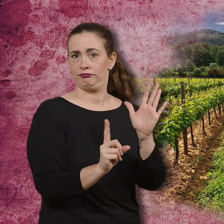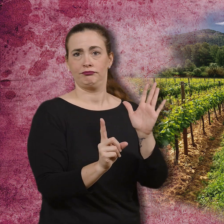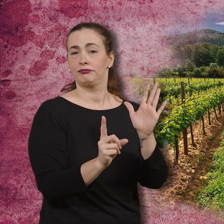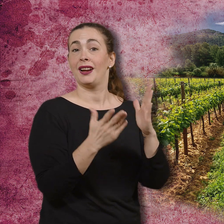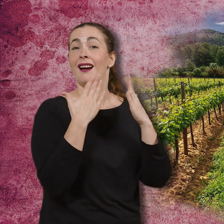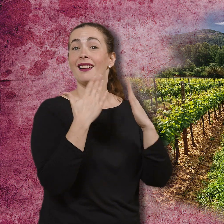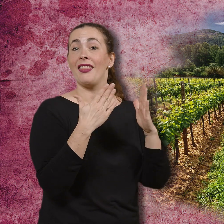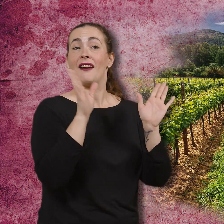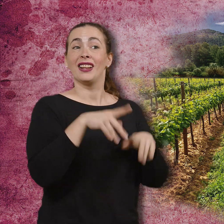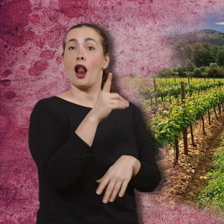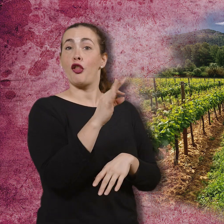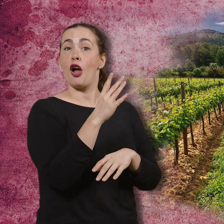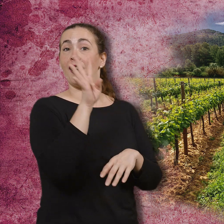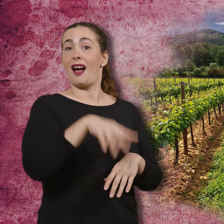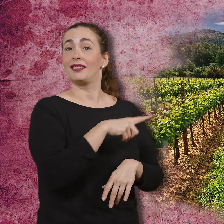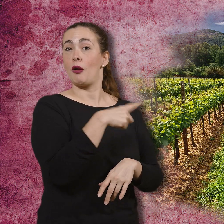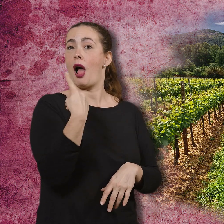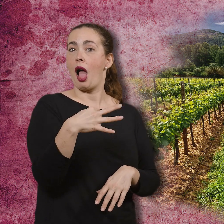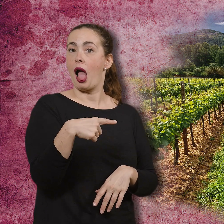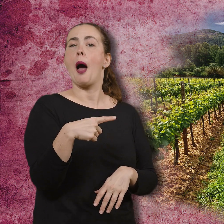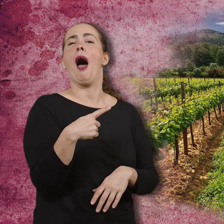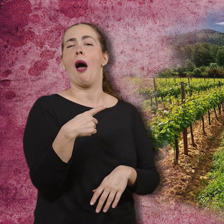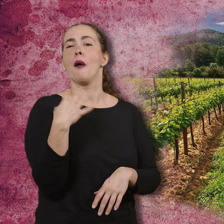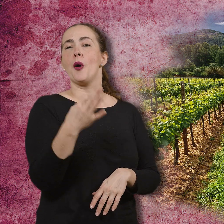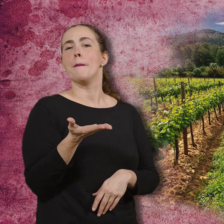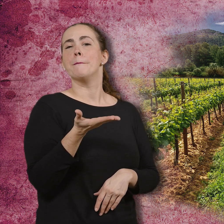poden emparar-se i aconseguir el segell de qualitat i confiança